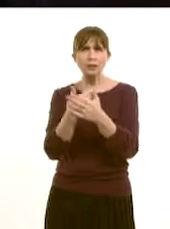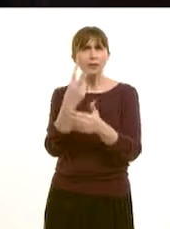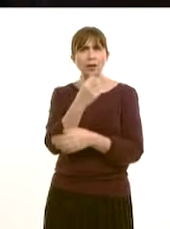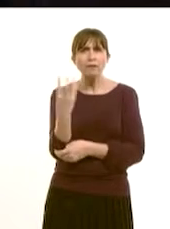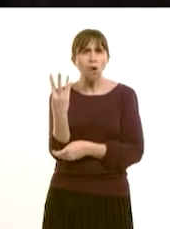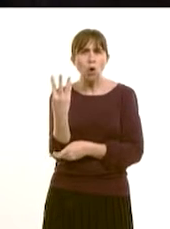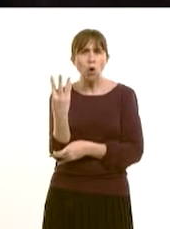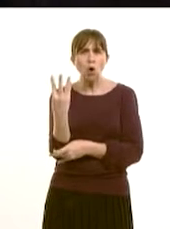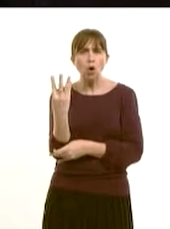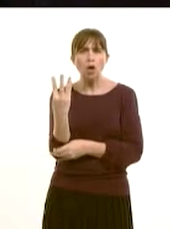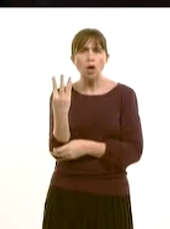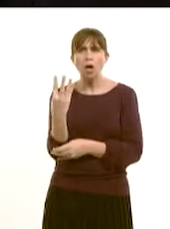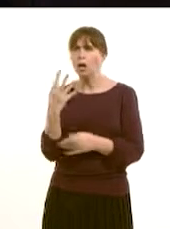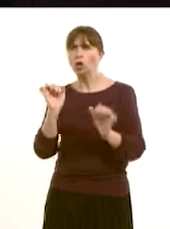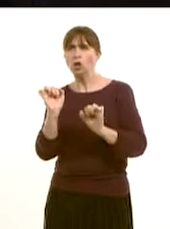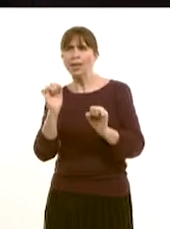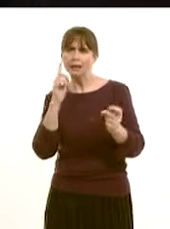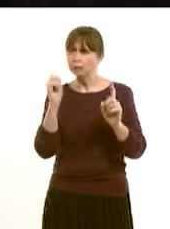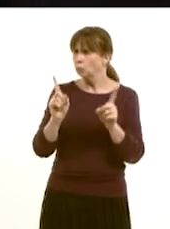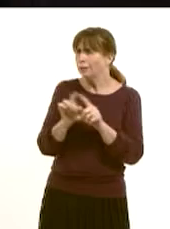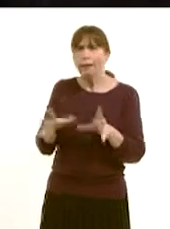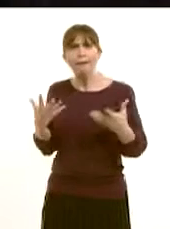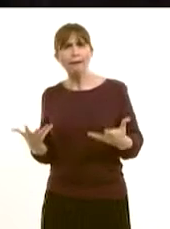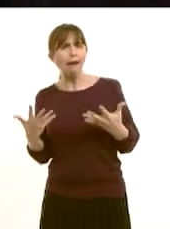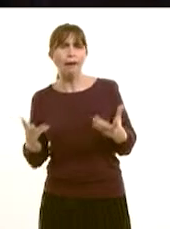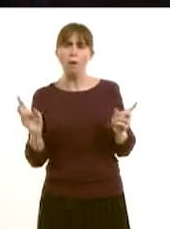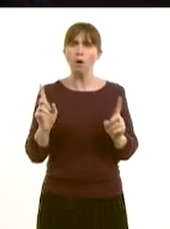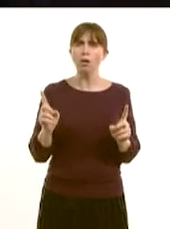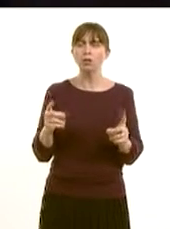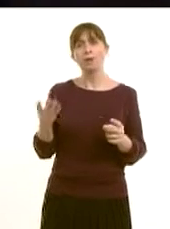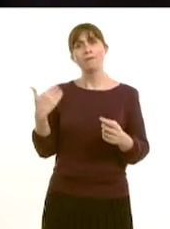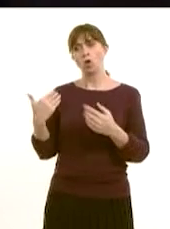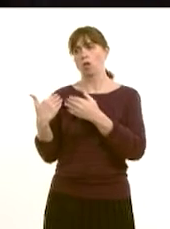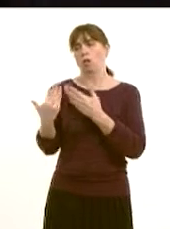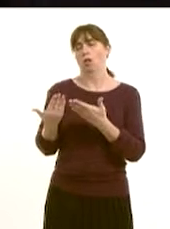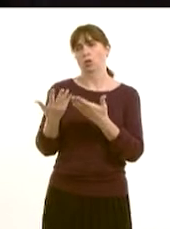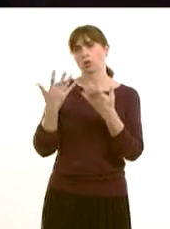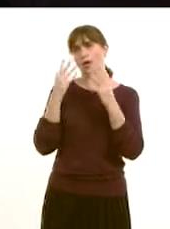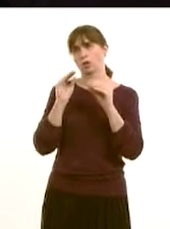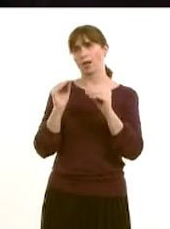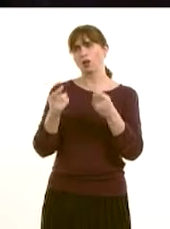A fyddech yn barod i ailedrych, a chreu adolygiad oír newydd, fel ein bod yn gallu ystyried